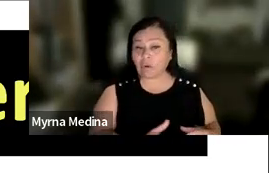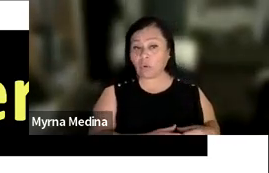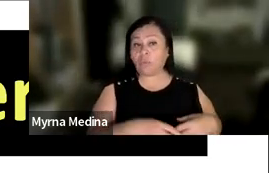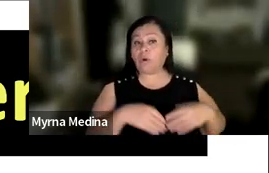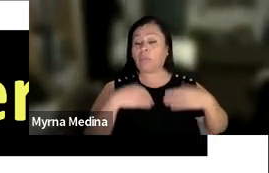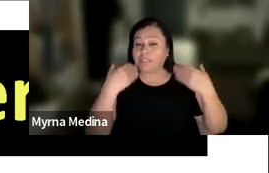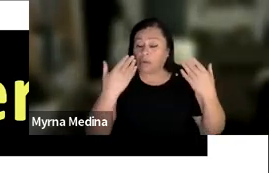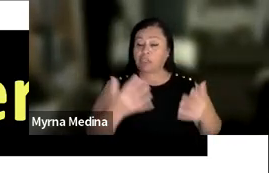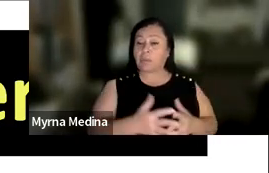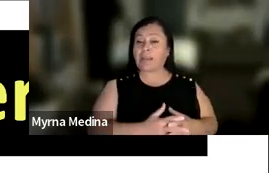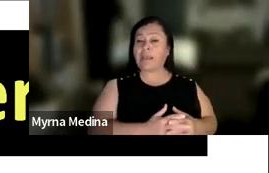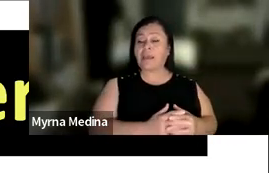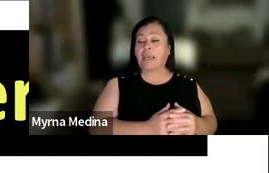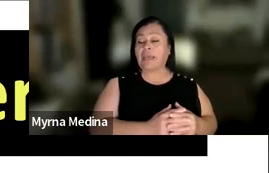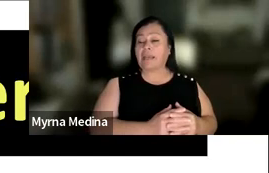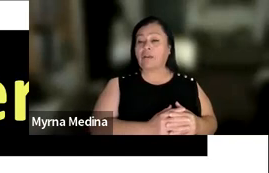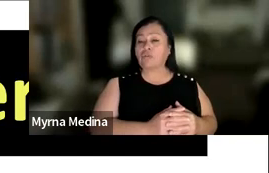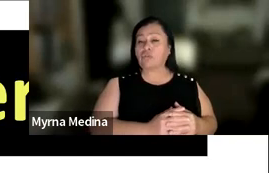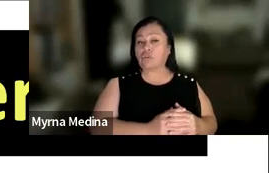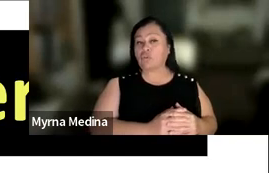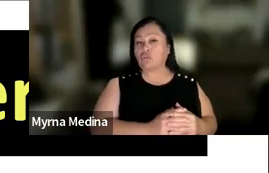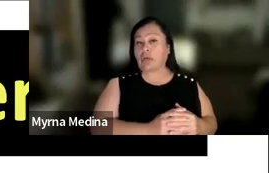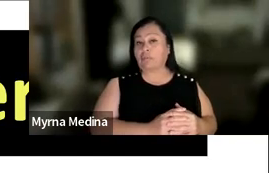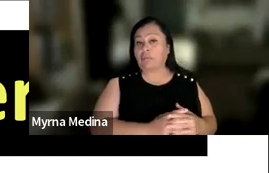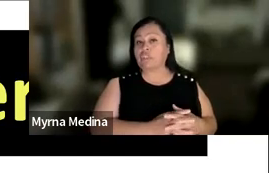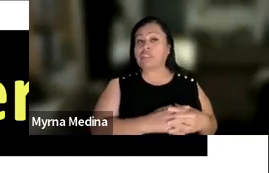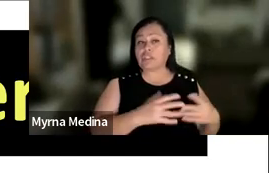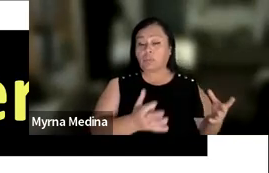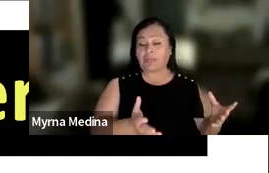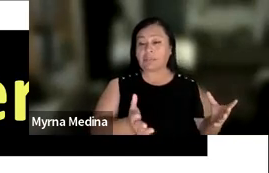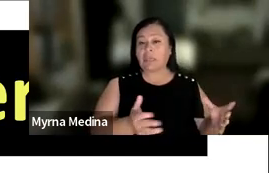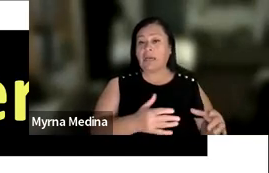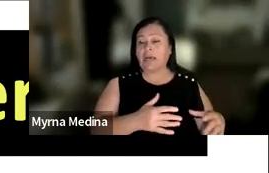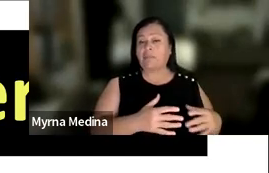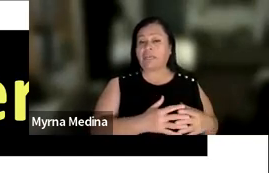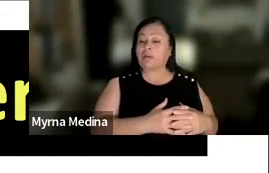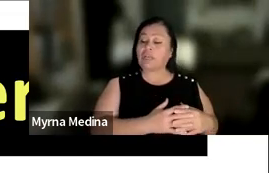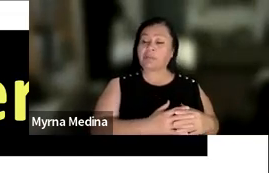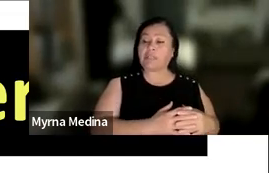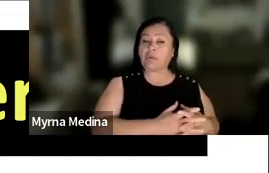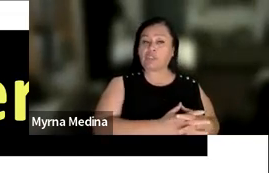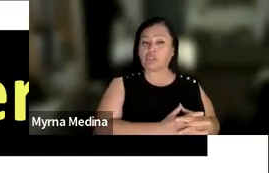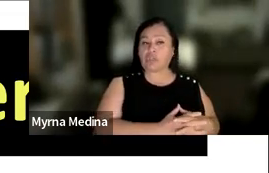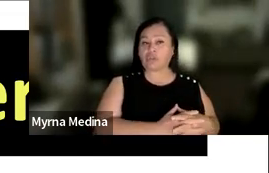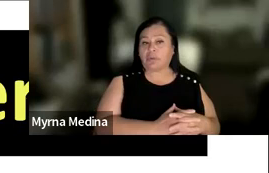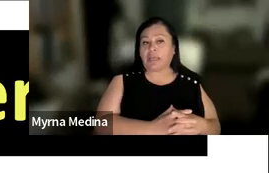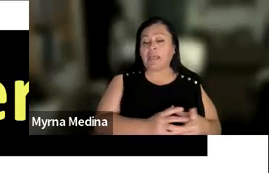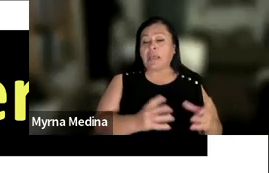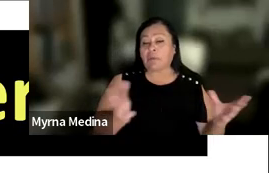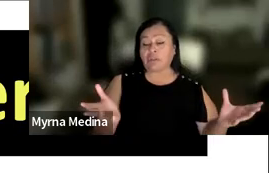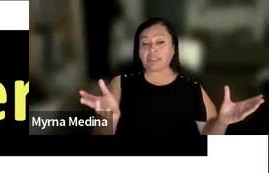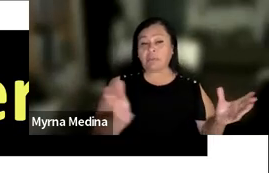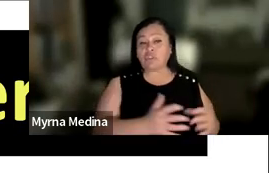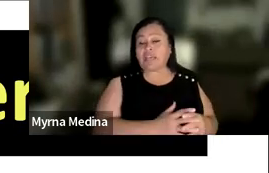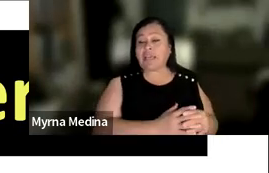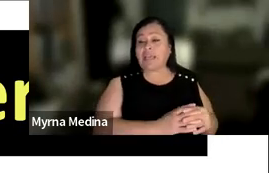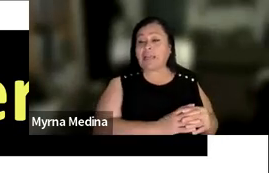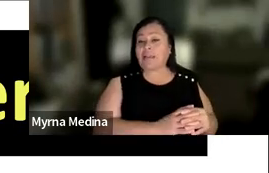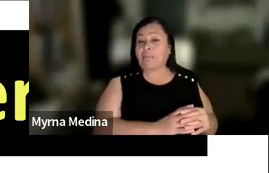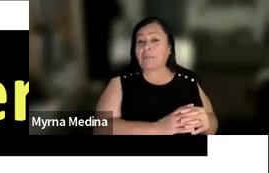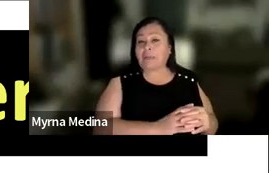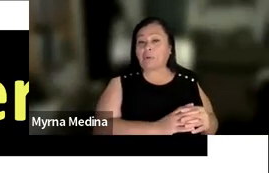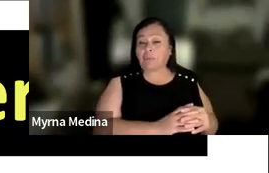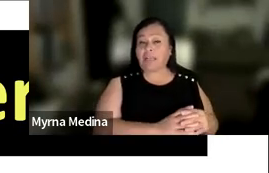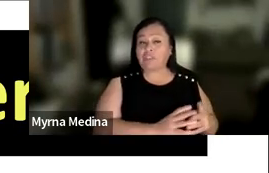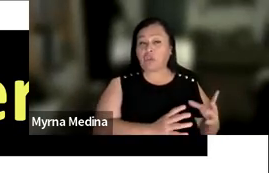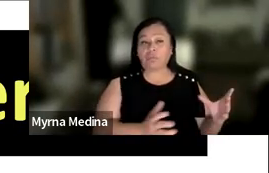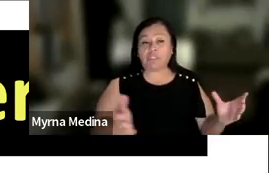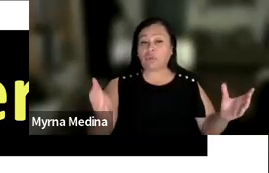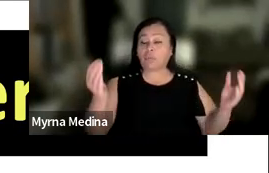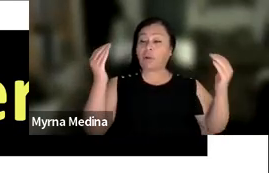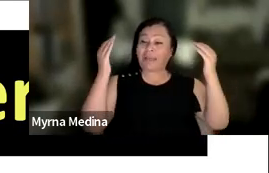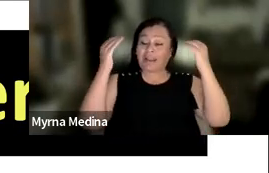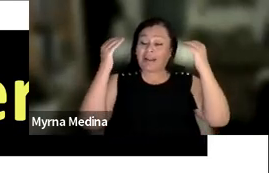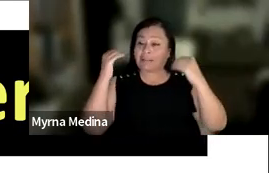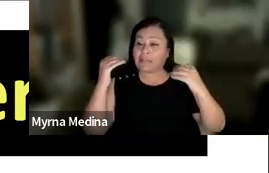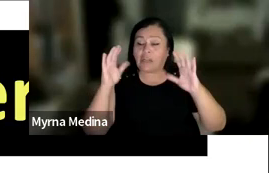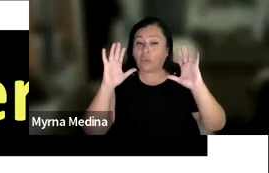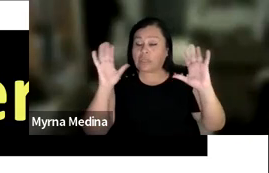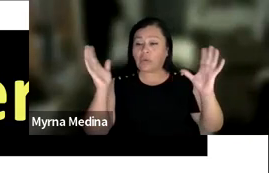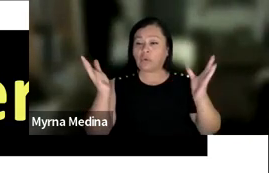Entonces tenemos que ver qué lo que como, cómo nos podemos enterar o empezar a observar los los síntomas que lo que presentan nuestros hijos, ¿verdad?